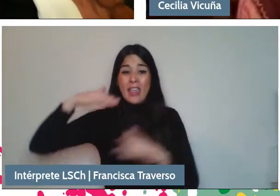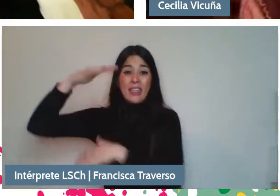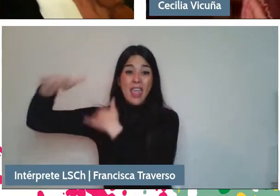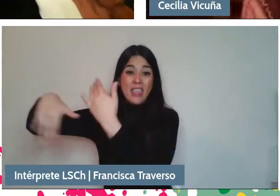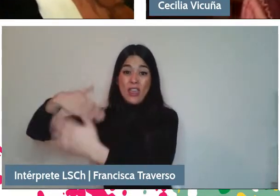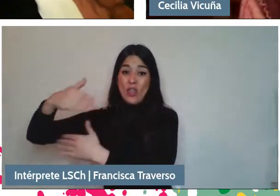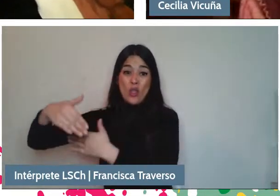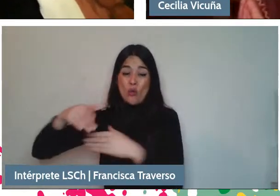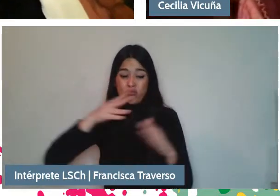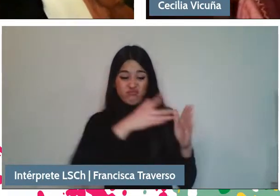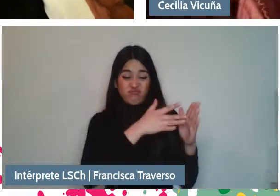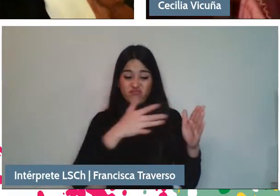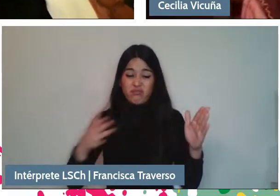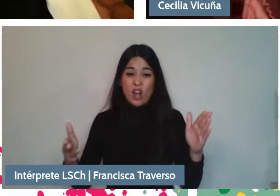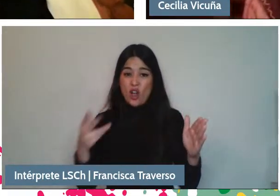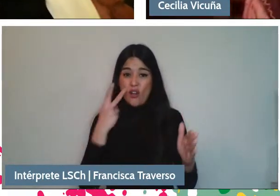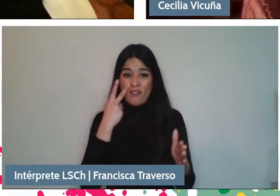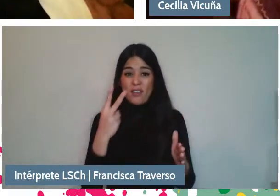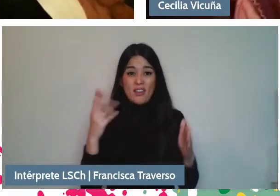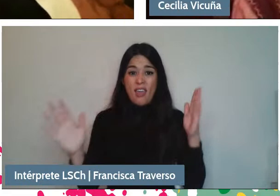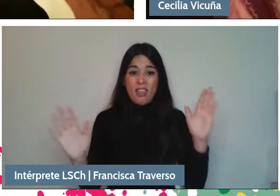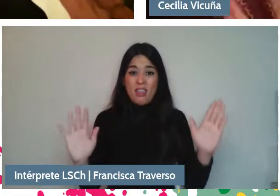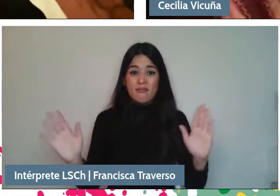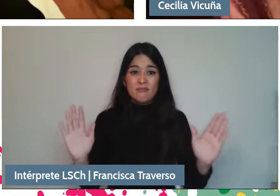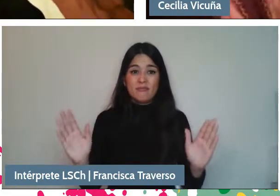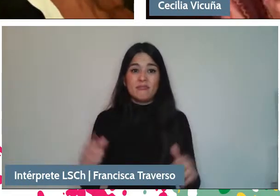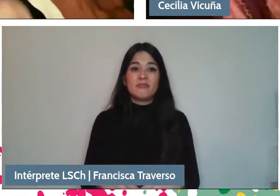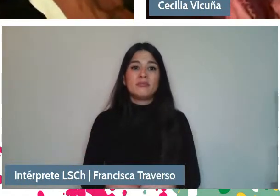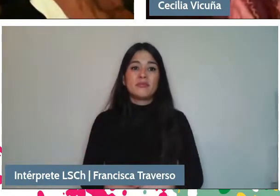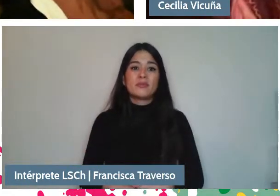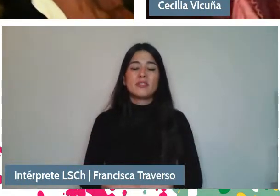Es probable que entre el golpe y el estallido no haya habido esa...